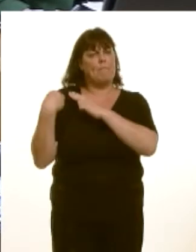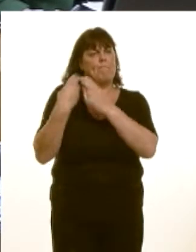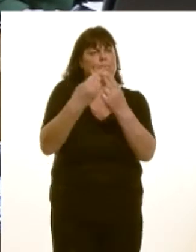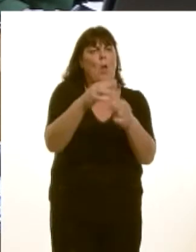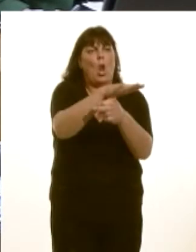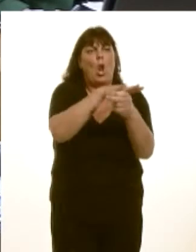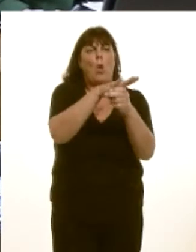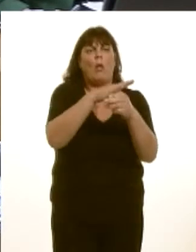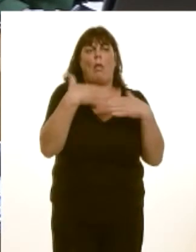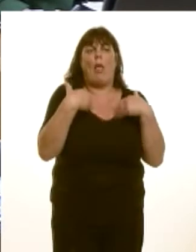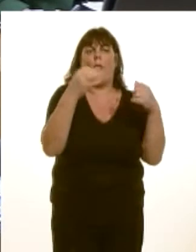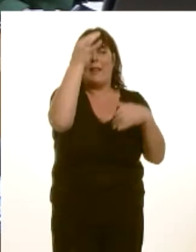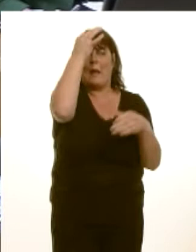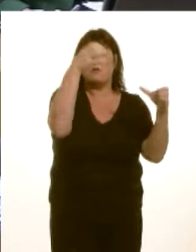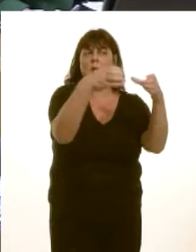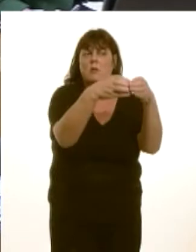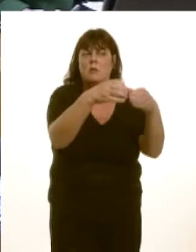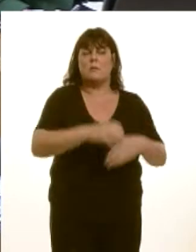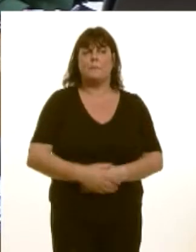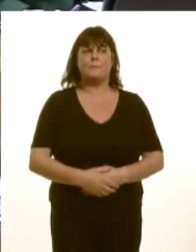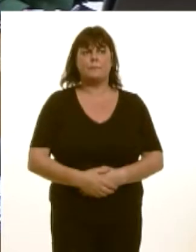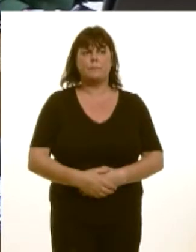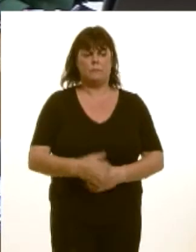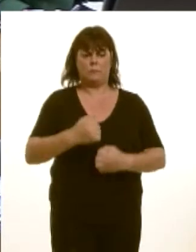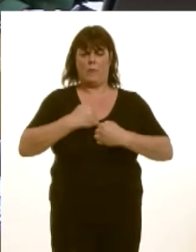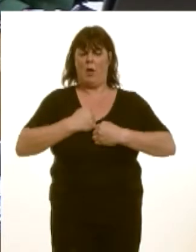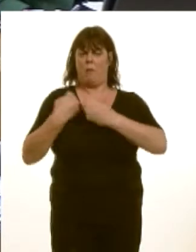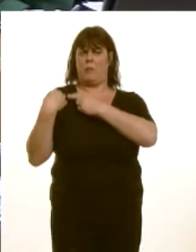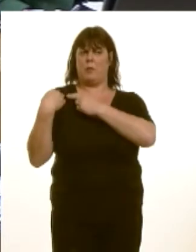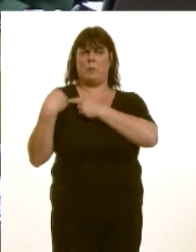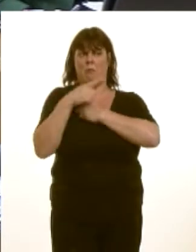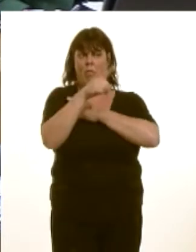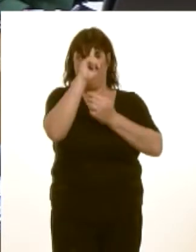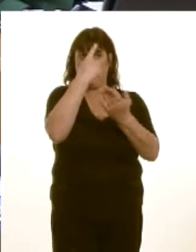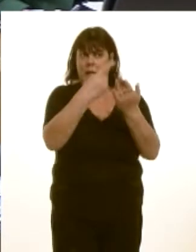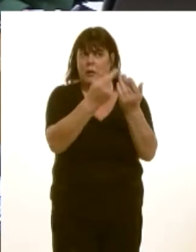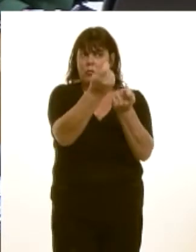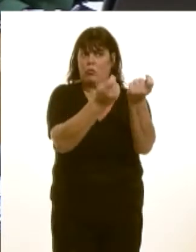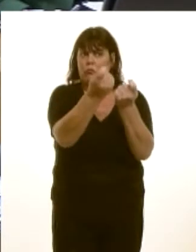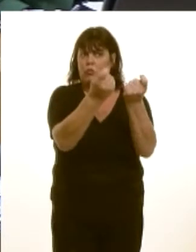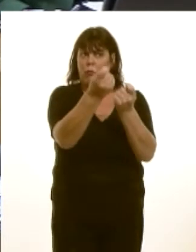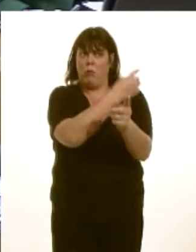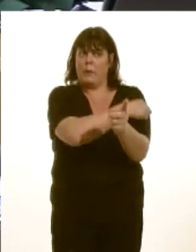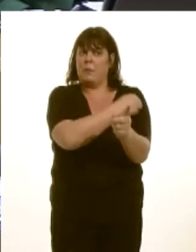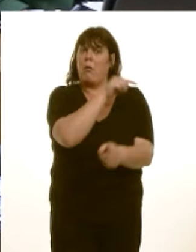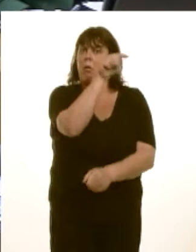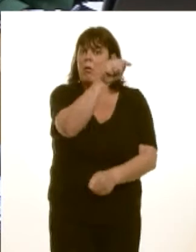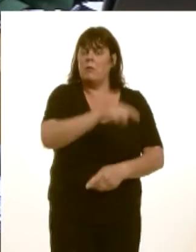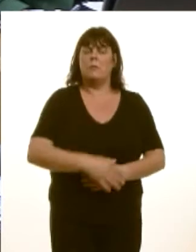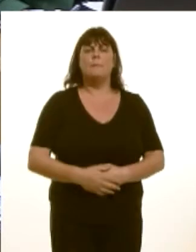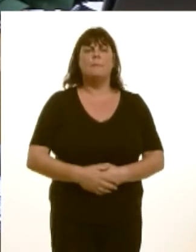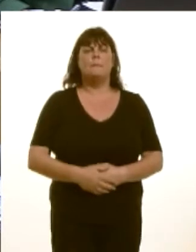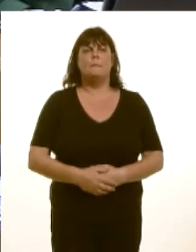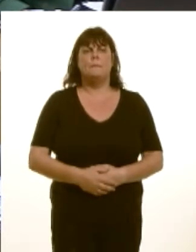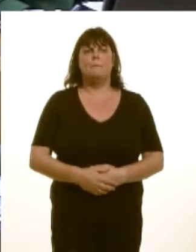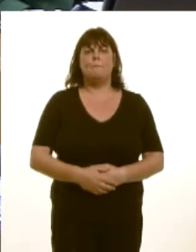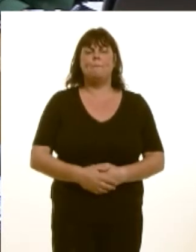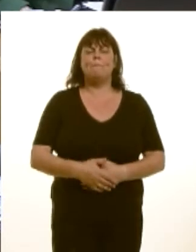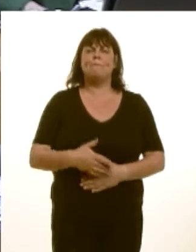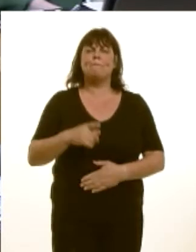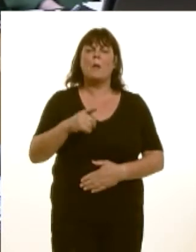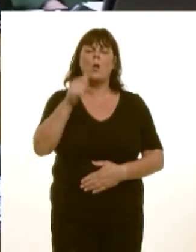Rwy’n deall bod pobl wastad yn ei chael hi’n anodd dros ben wrth weld rhywbeth yn